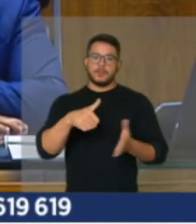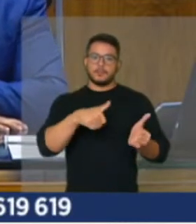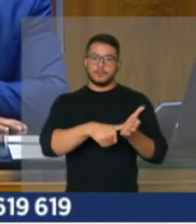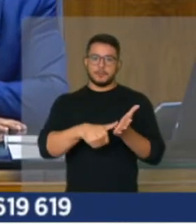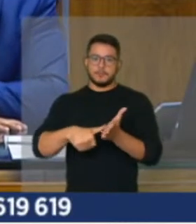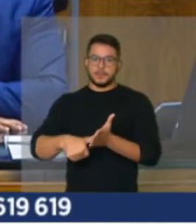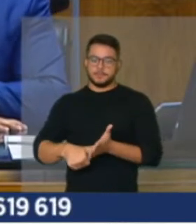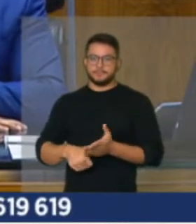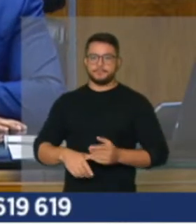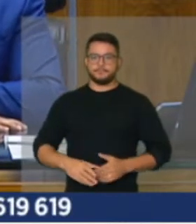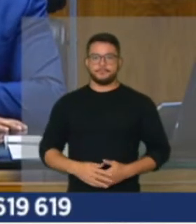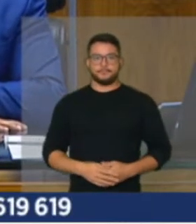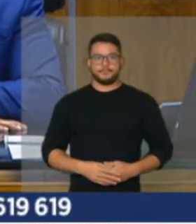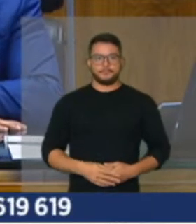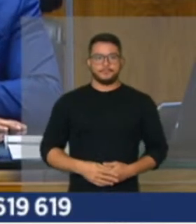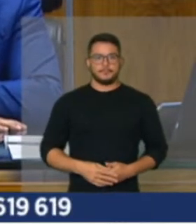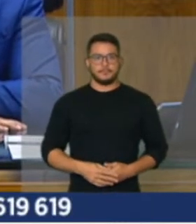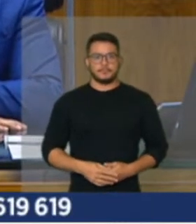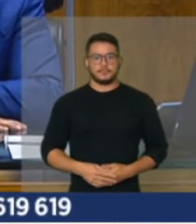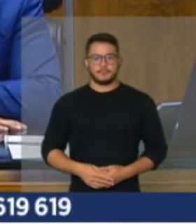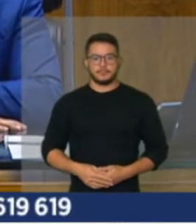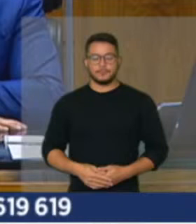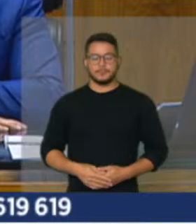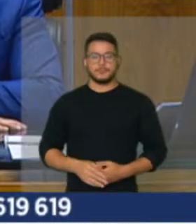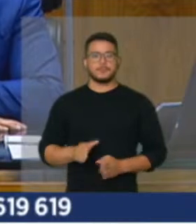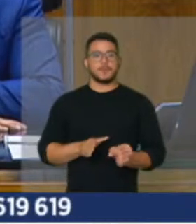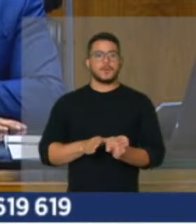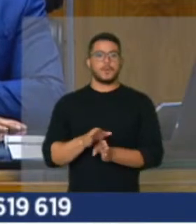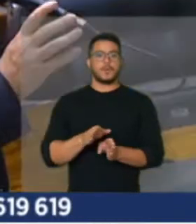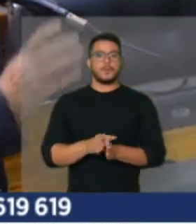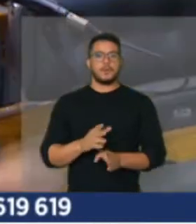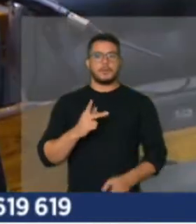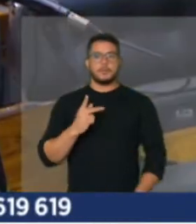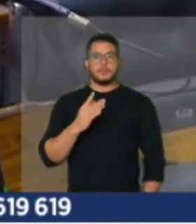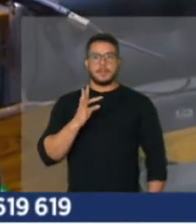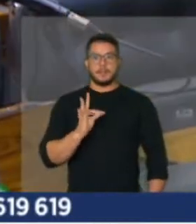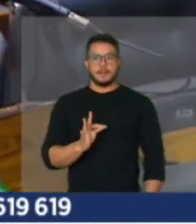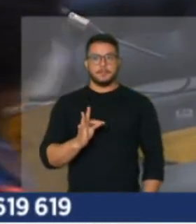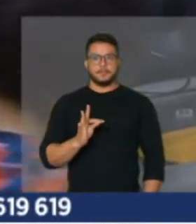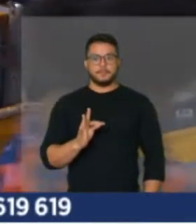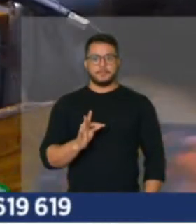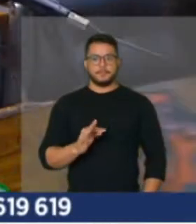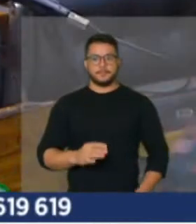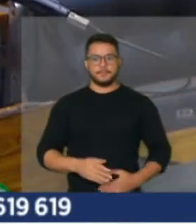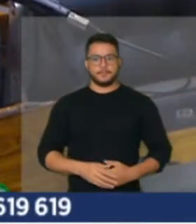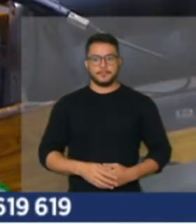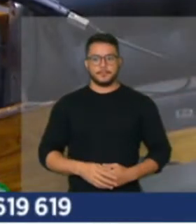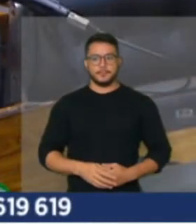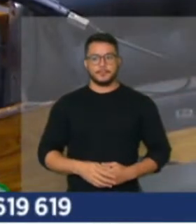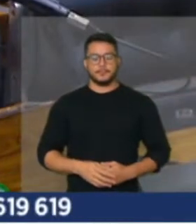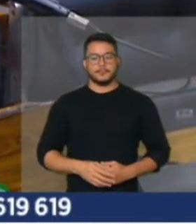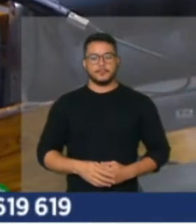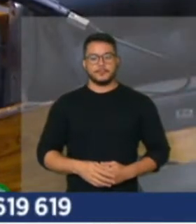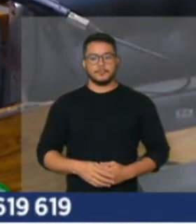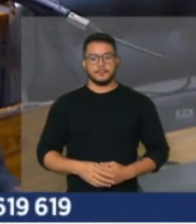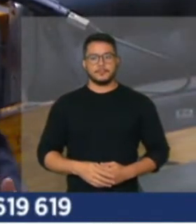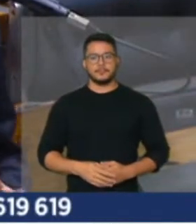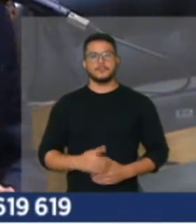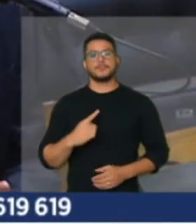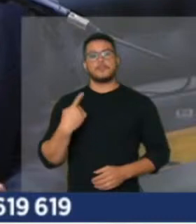VOTAÇÃO, COMO ORIENTA O PT? -- [DEPUTADO]: PRESIDENTE, QUERO ORIENTAR FAVORÁVEL É MATÉRIA, SOMOS... FAVORÁVEIS AO